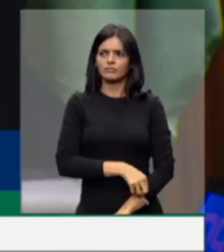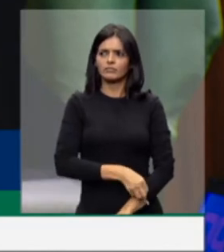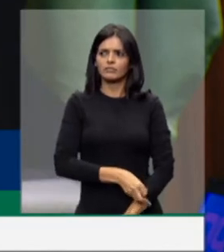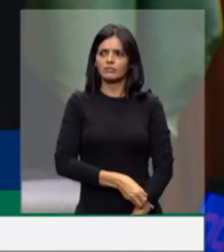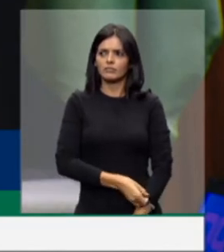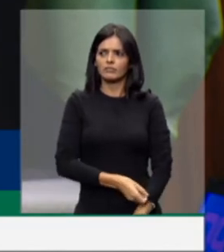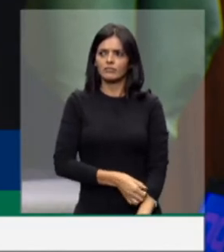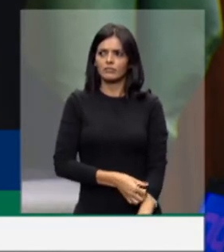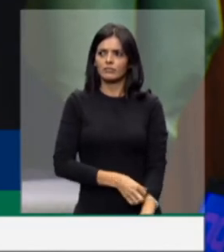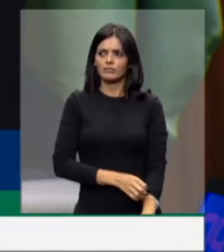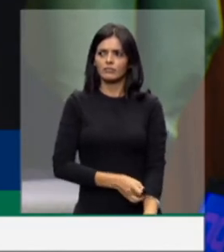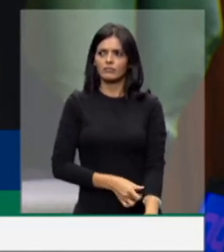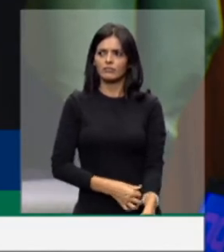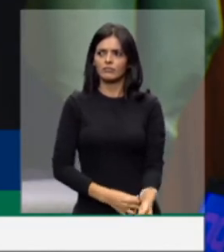NOVO FUNDEB. O NOVO FUNDEB FUNDEB... FUNDEB ATUAL